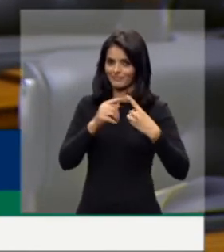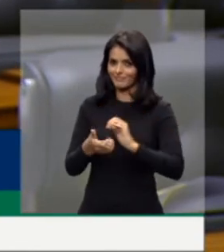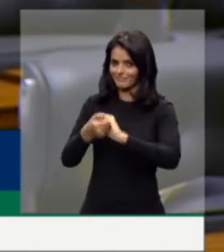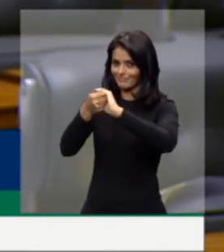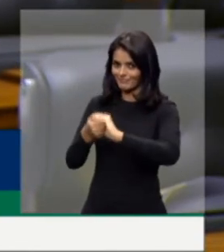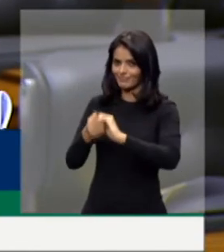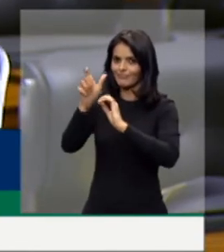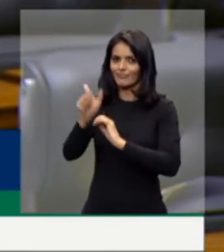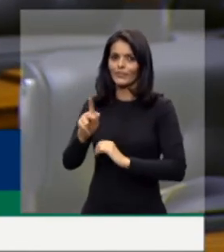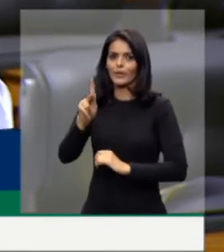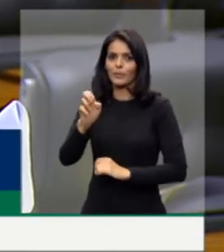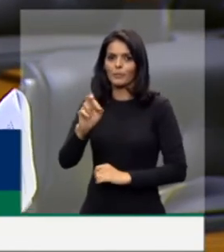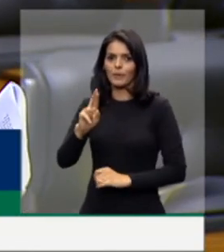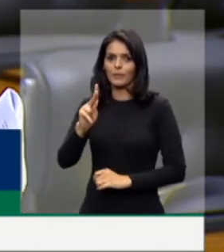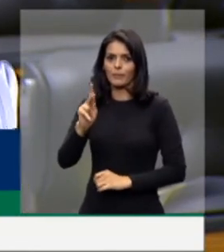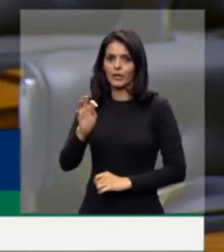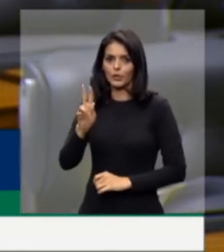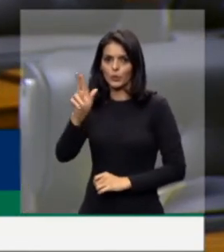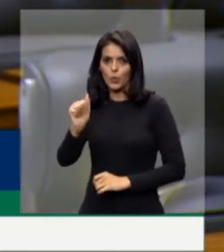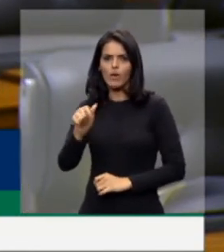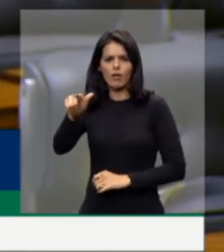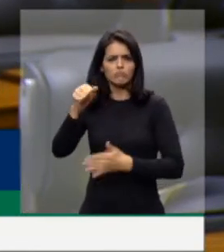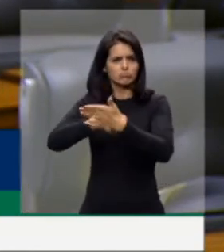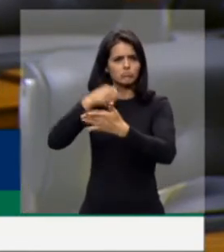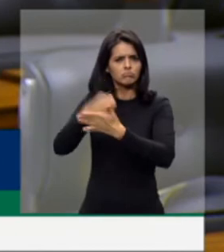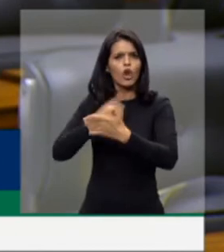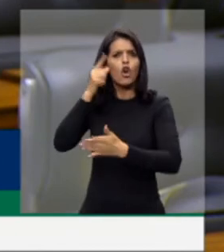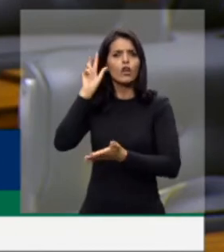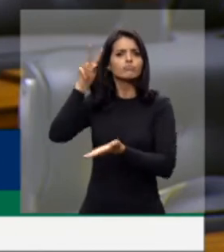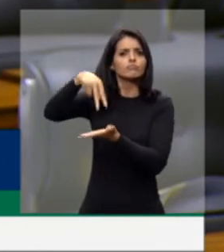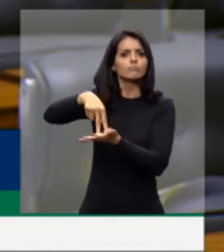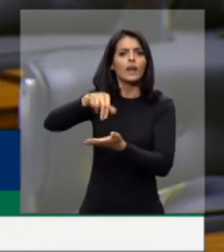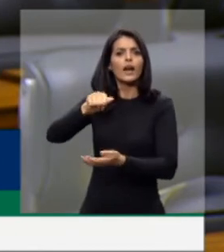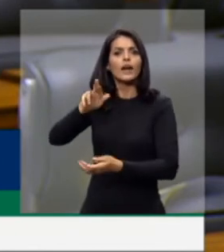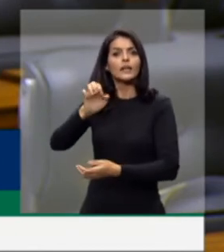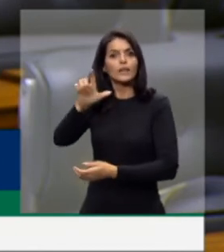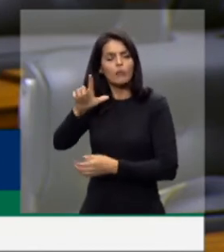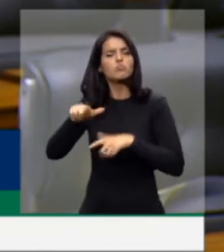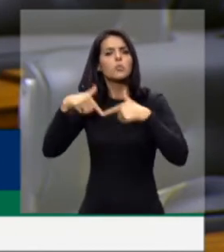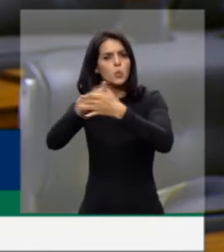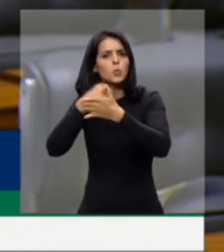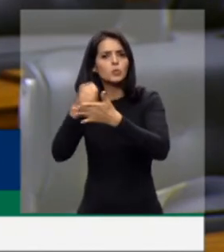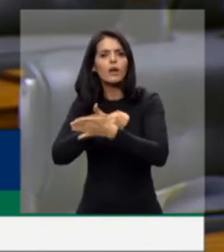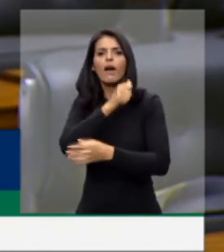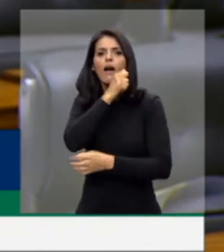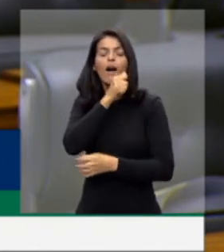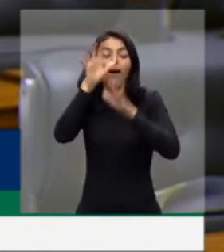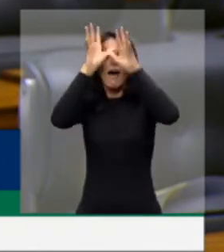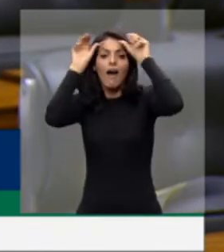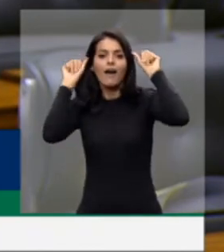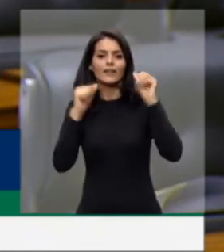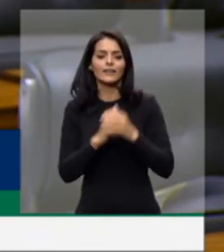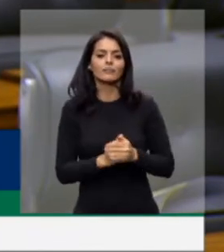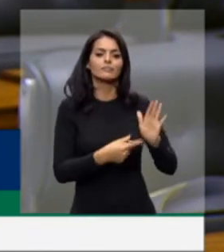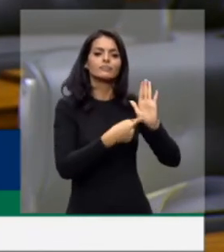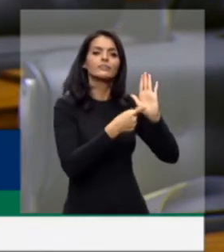CIDADANIA. PRESIDENTE EU VOU, NESSE CURSO, FAZ TEMPO, PRIMEIRO, SAUDAR DEPUTADA PERPÉTUA, MILITANTE, TEVE ONTEM, LUTANDO PELO SEU ACRE,